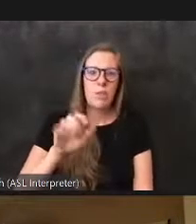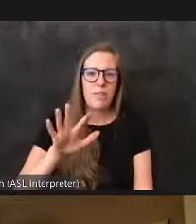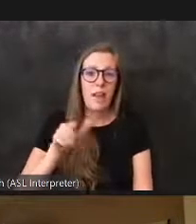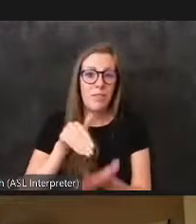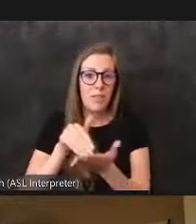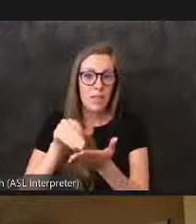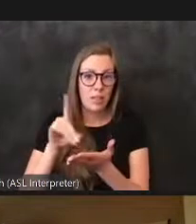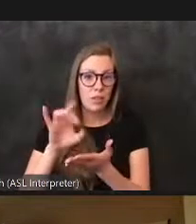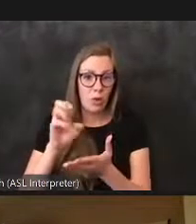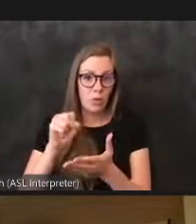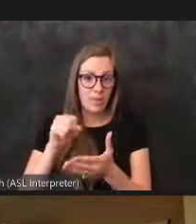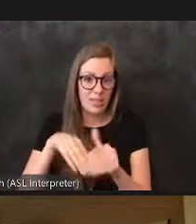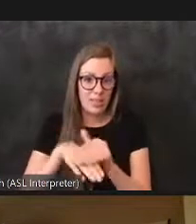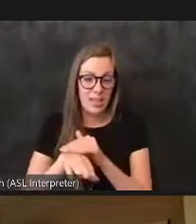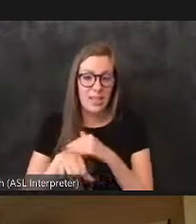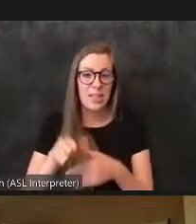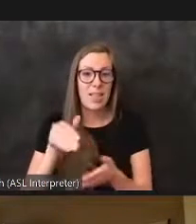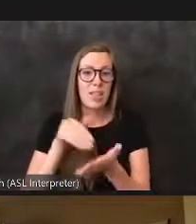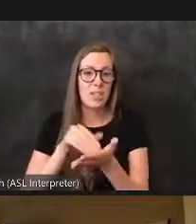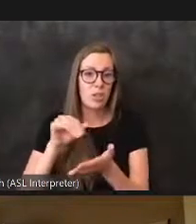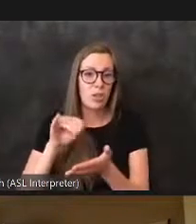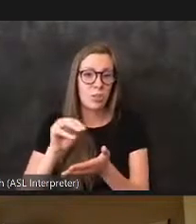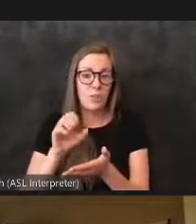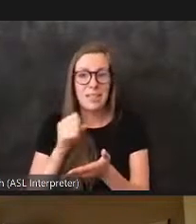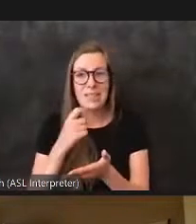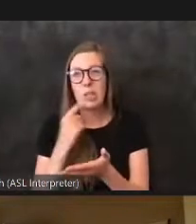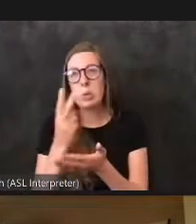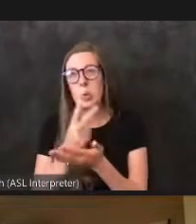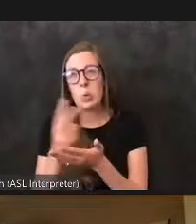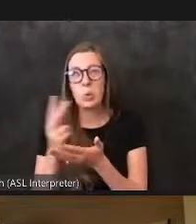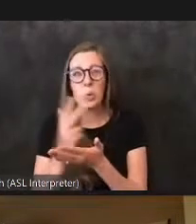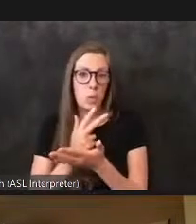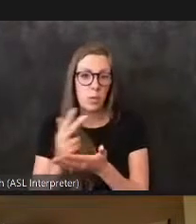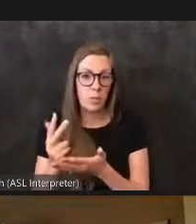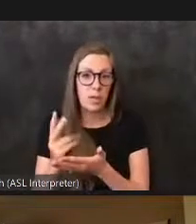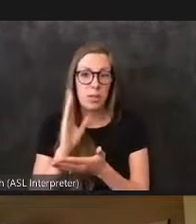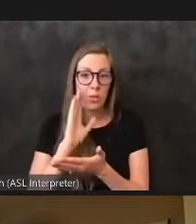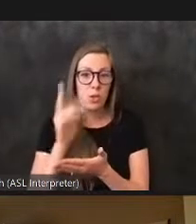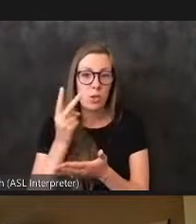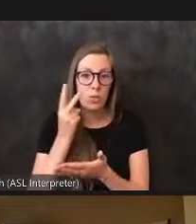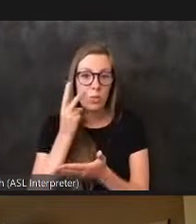En el móvil. En dos o tres semanas van a poder ver,